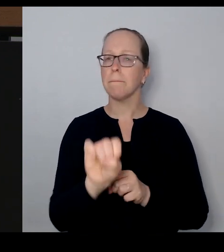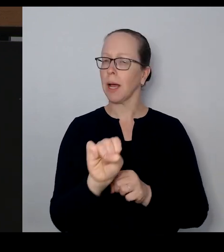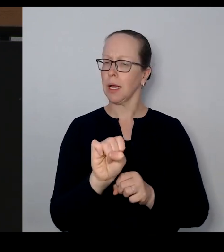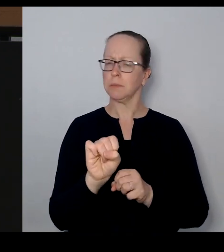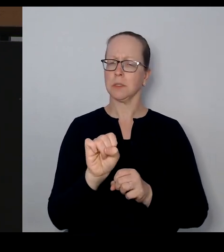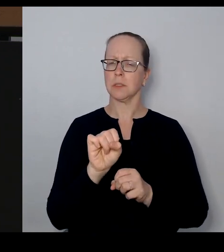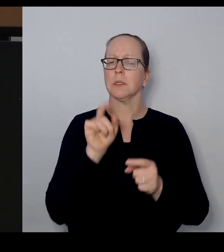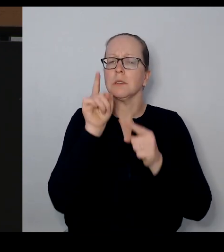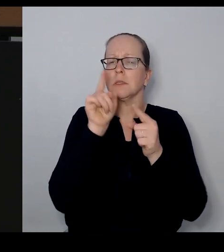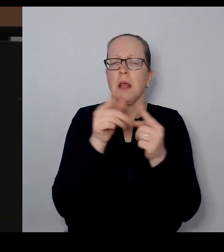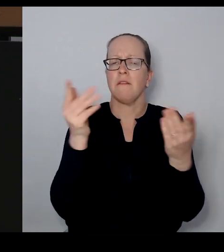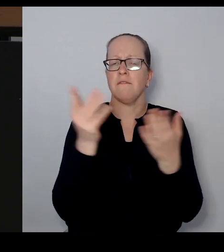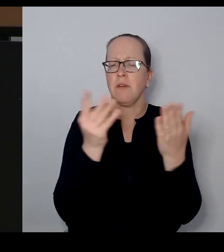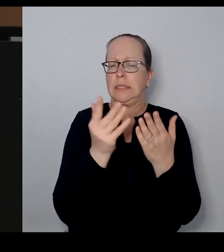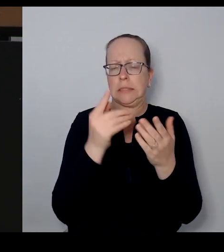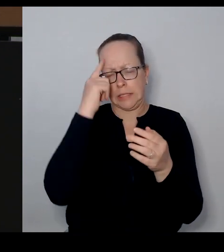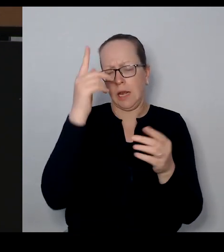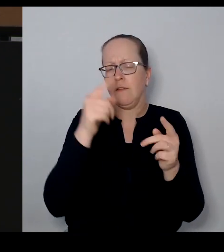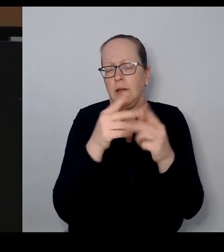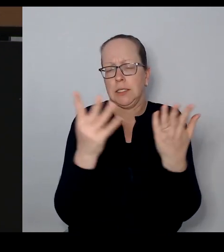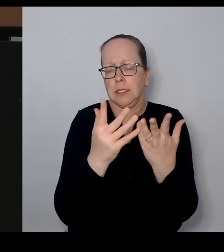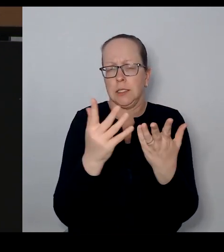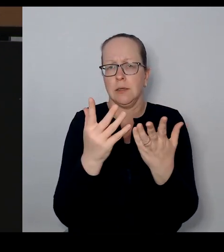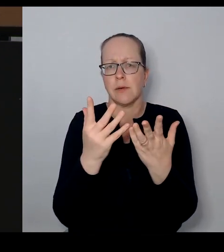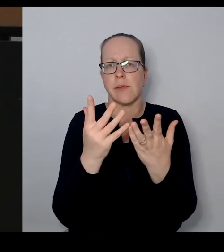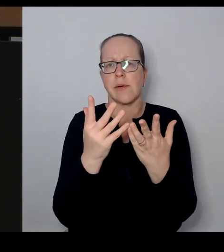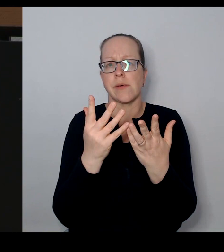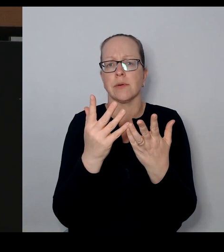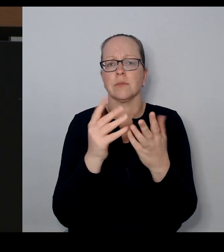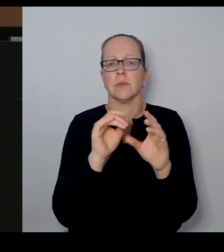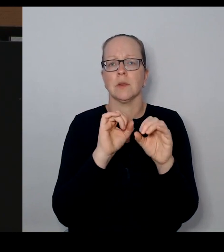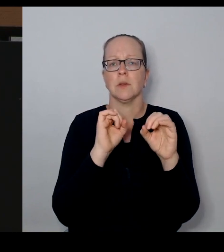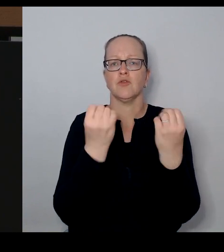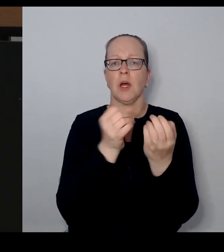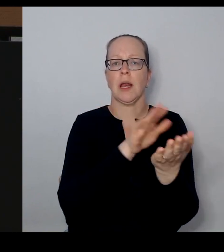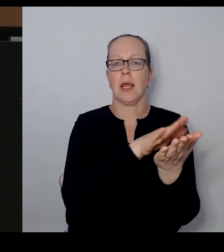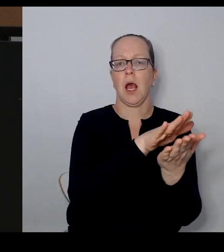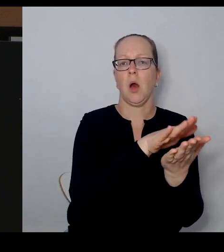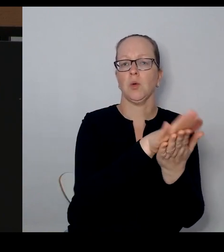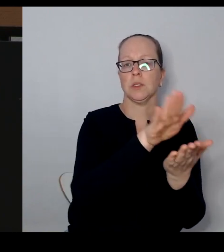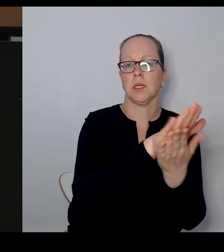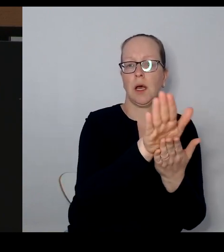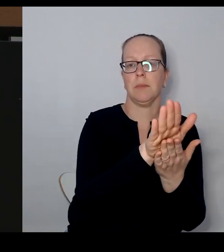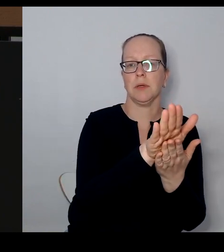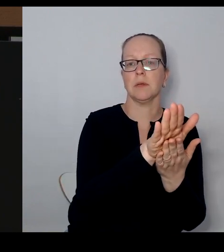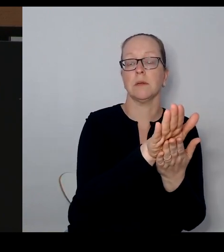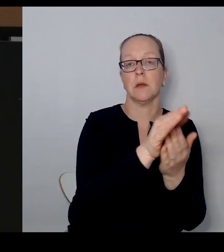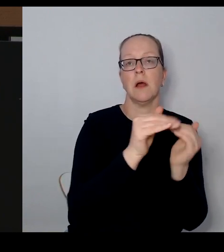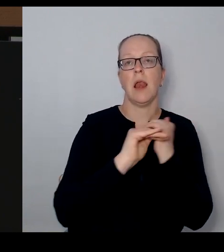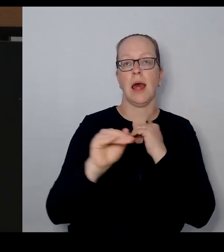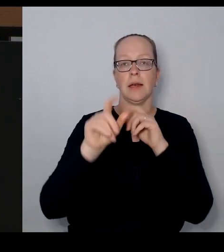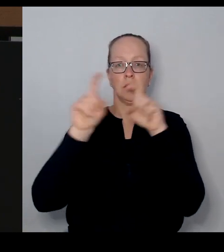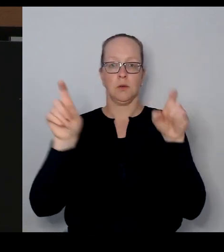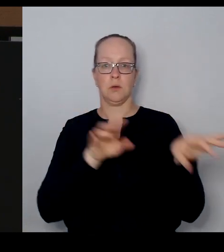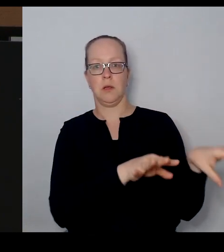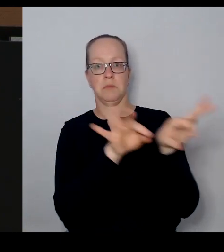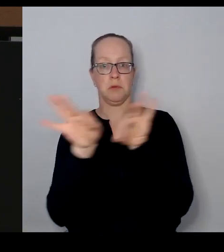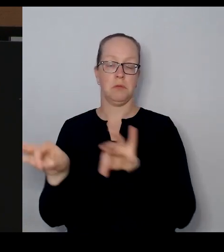übertragen werden, um auf diesem Weg eine nach der Schuldenbremse nicht vorgesehene Kreditaufnahme zu ermöglichen